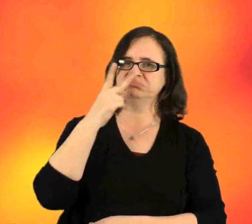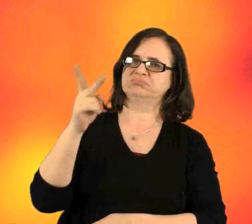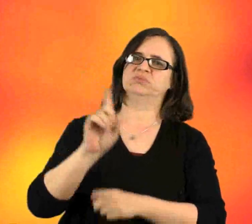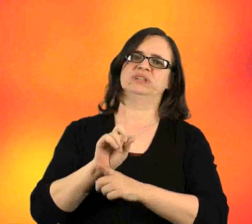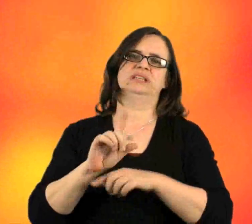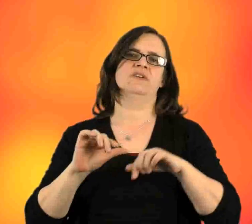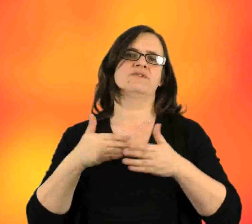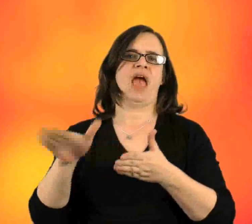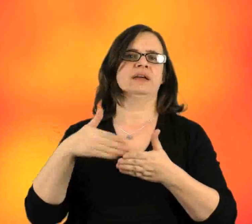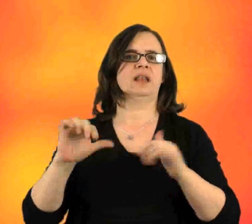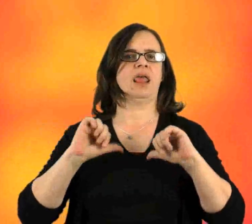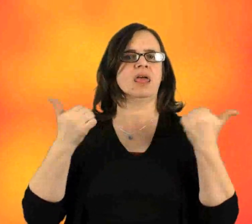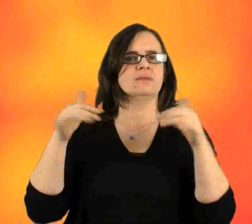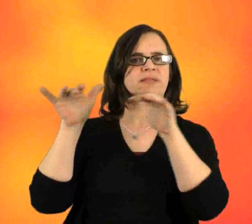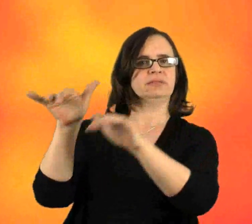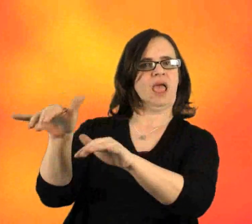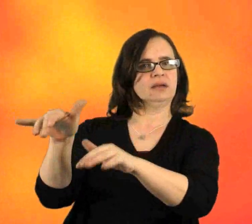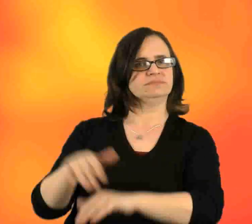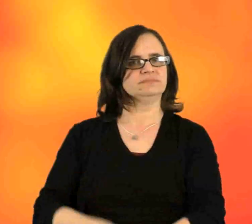Wir werden bei Gott weiter leben